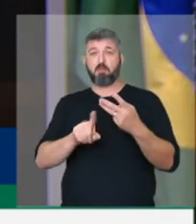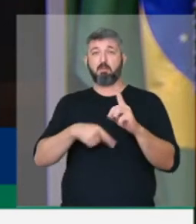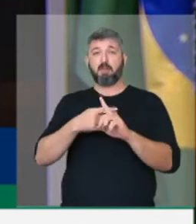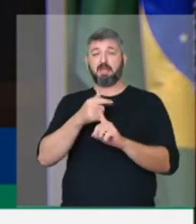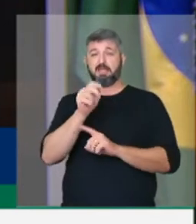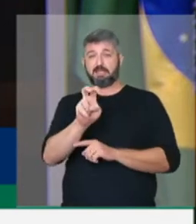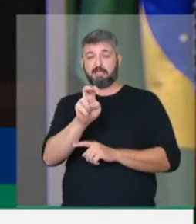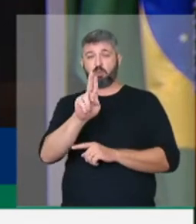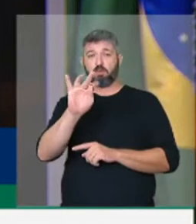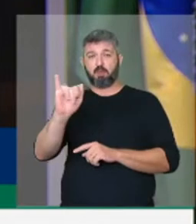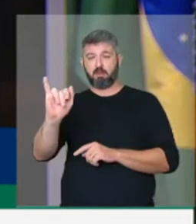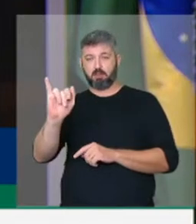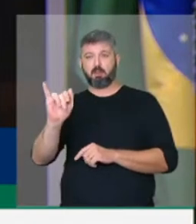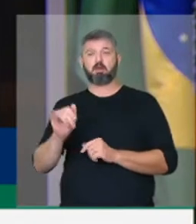ENFERMARIA E MAIS 15 LEITOS DE